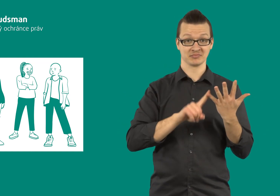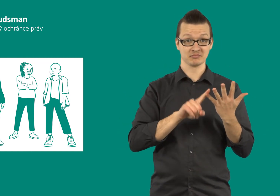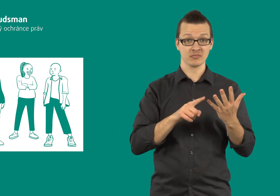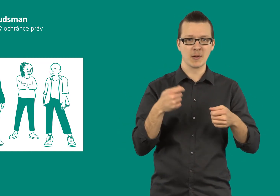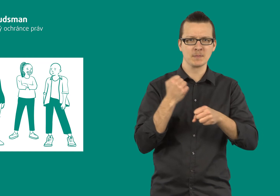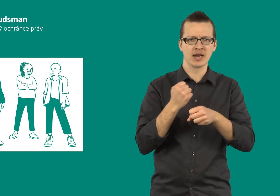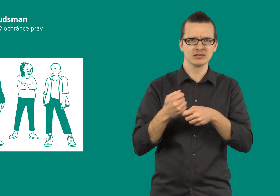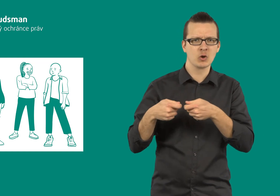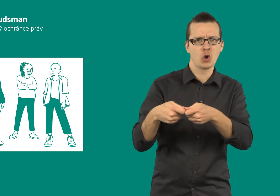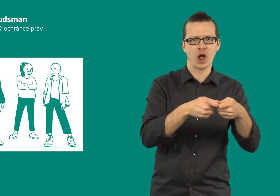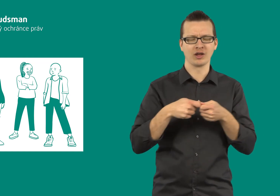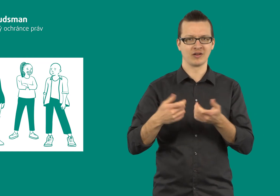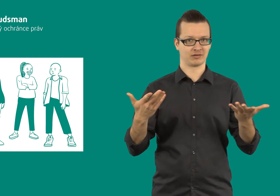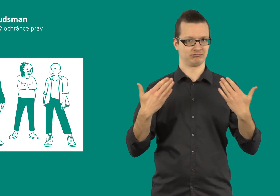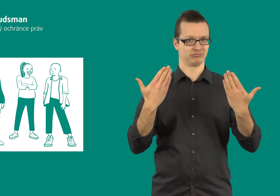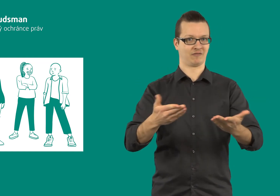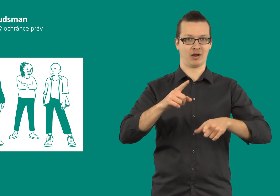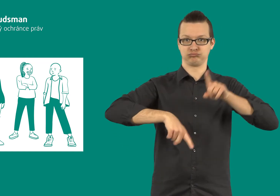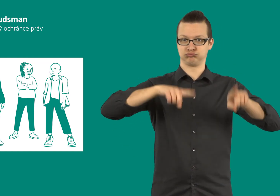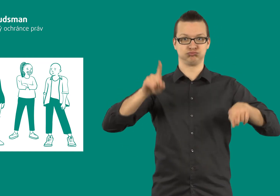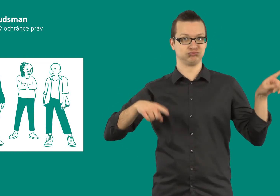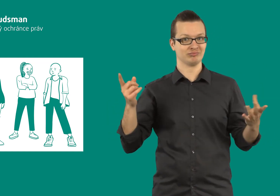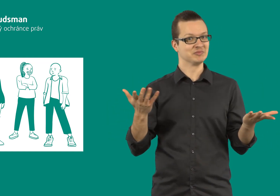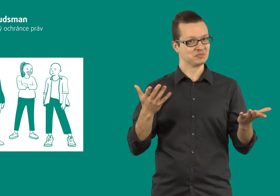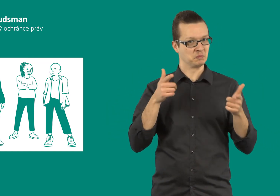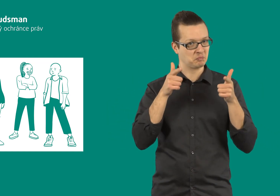Zapáté - Zvyšování různorodosti pracovních kolektivů.